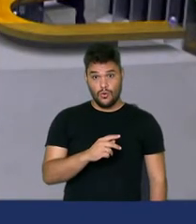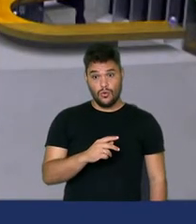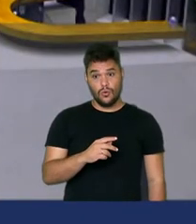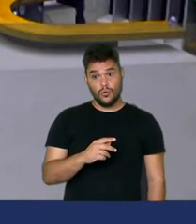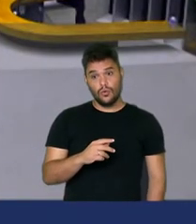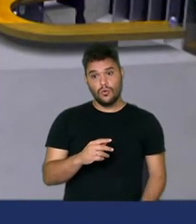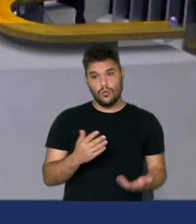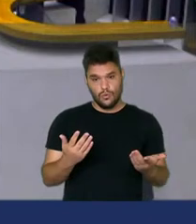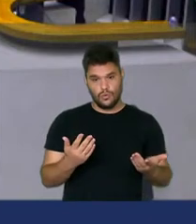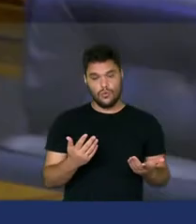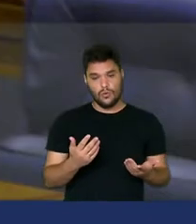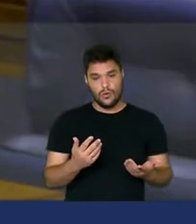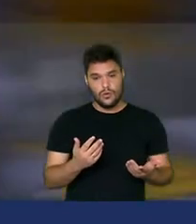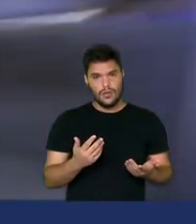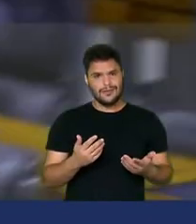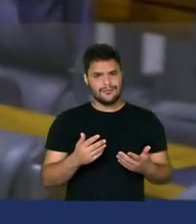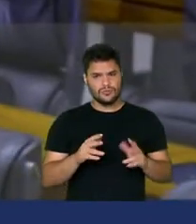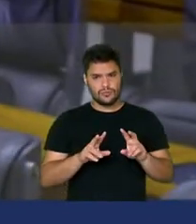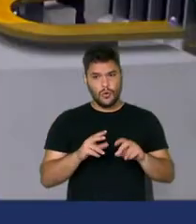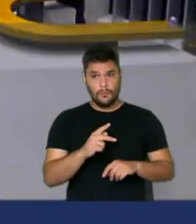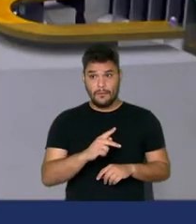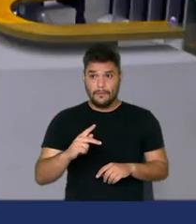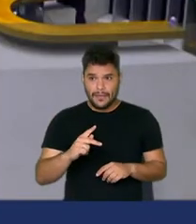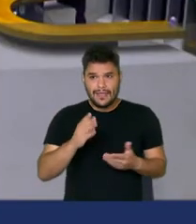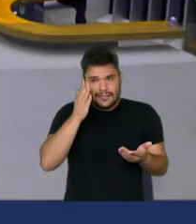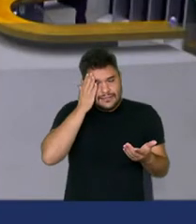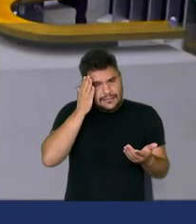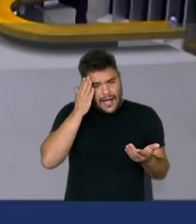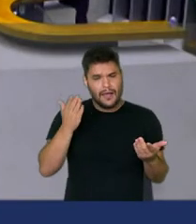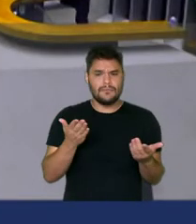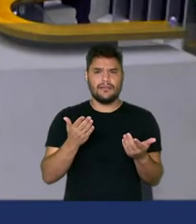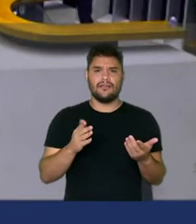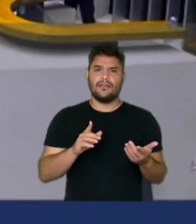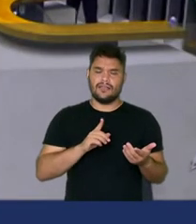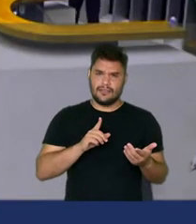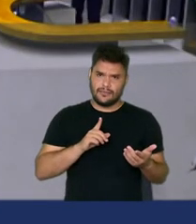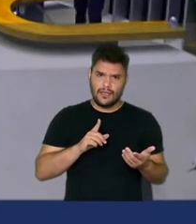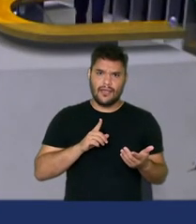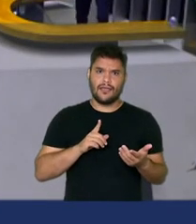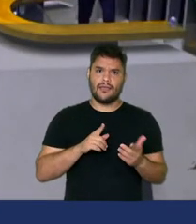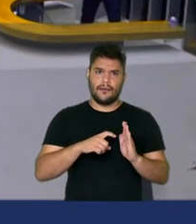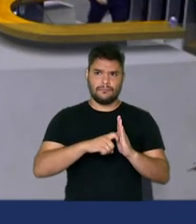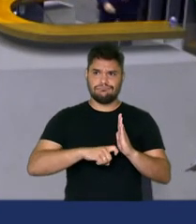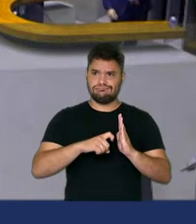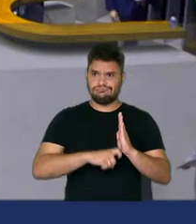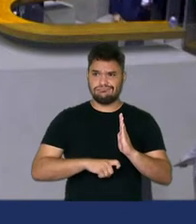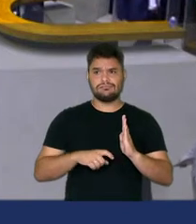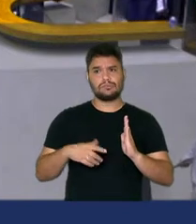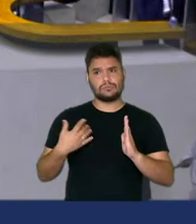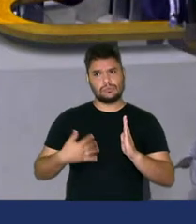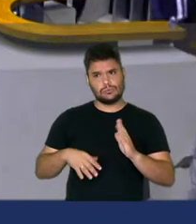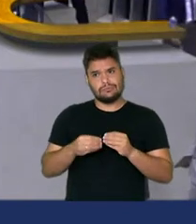PRESIDENTE, O PP ENTENDE QUE O SISTEMA USADO HOJE NO BRASIL EM RELAÇÃO É CARGA TRIBUTÁRIA É UM DOS MAIS LESO IVOS NO MUNDO. A GENTE SABE QUE O BRASIL É UM DOS